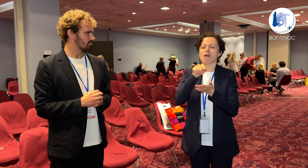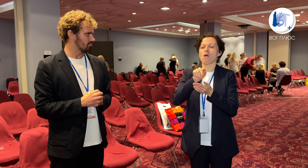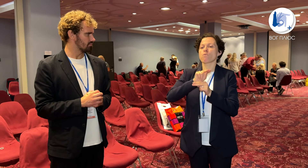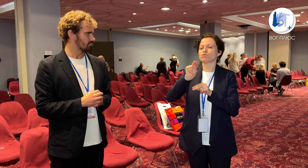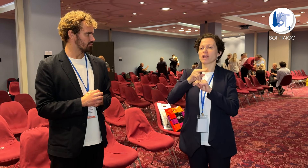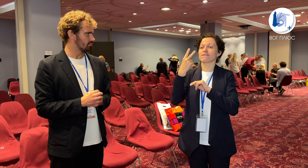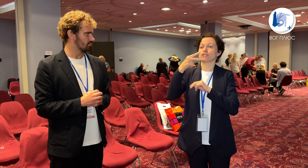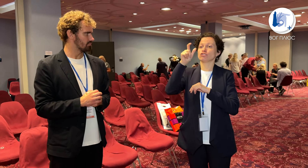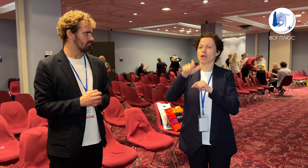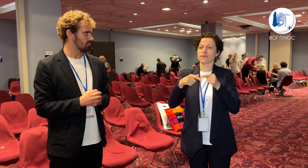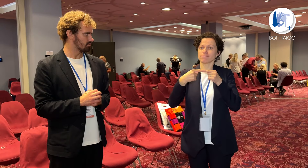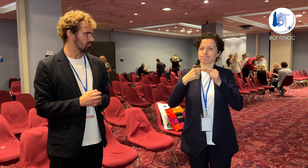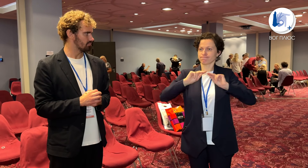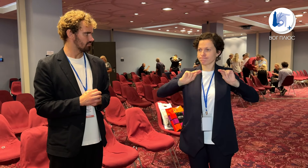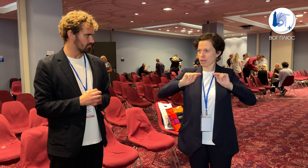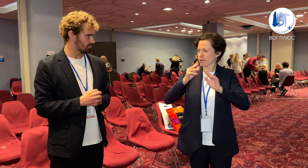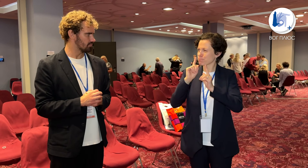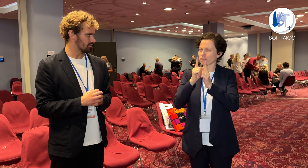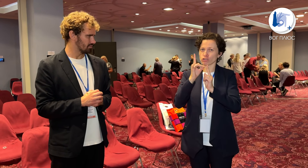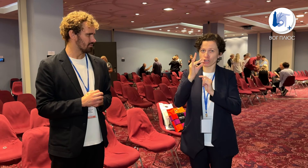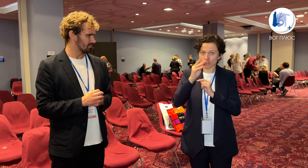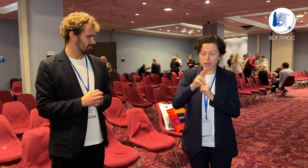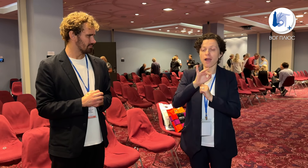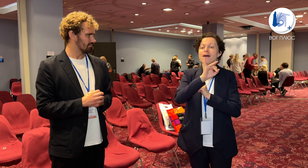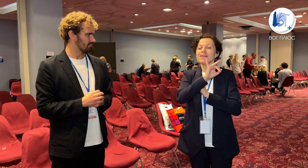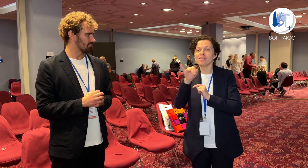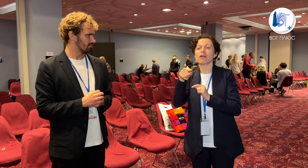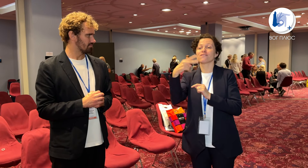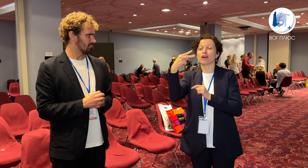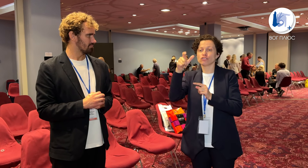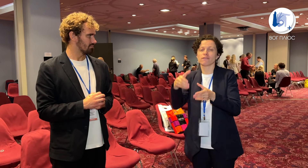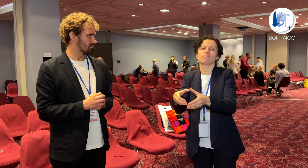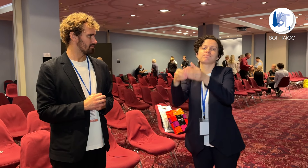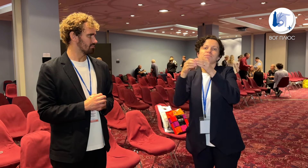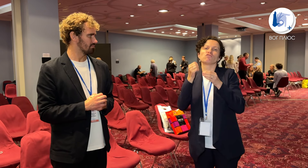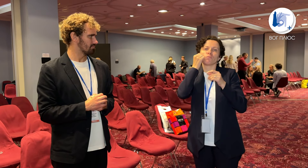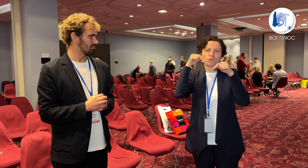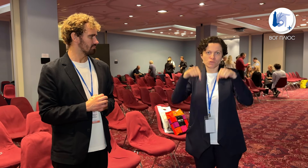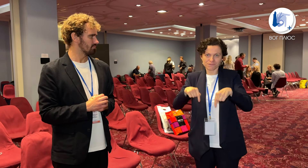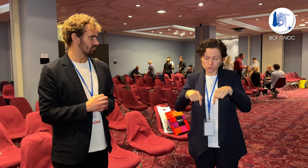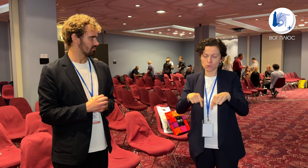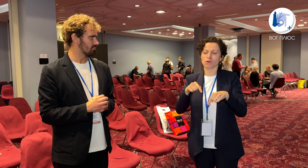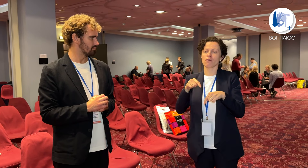обучение 20 переводчиков РЖЯ с приездом в Москву.